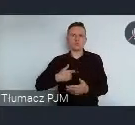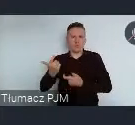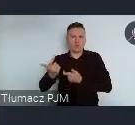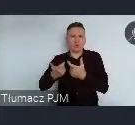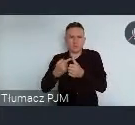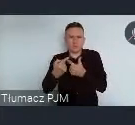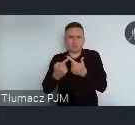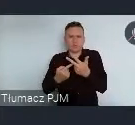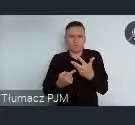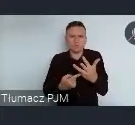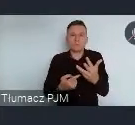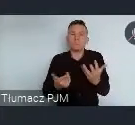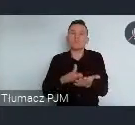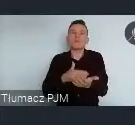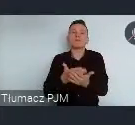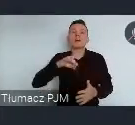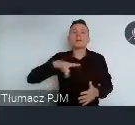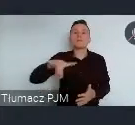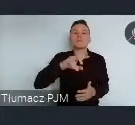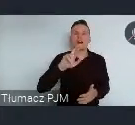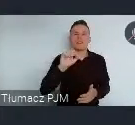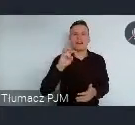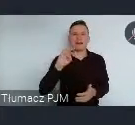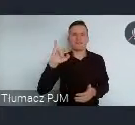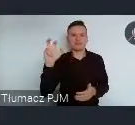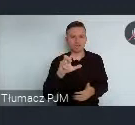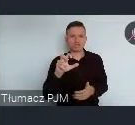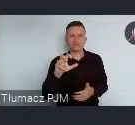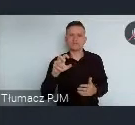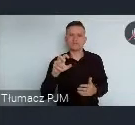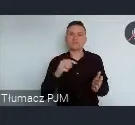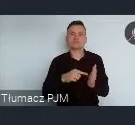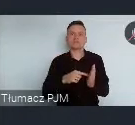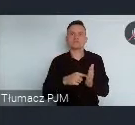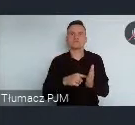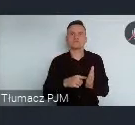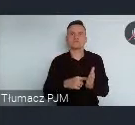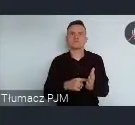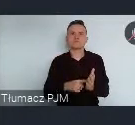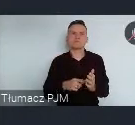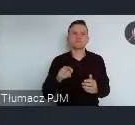że gmina Rawicz była też jednym z sygnatariuszy 100 miast